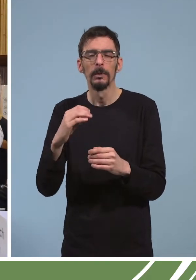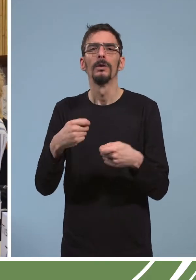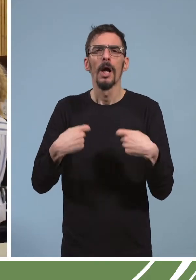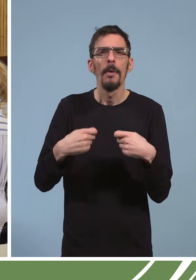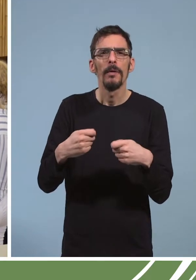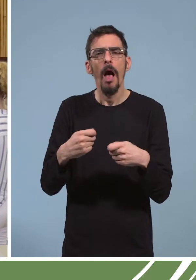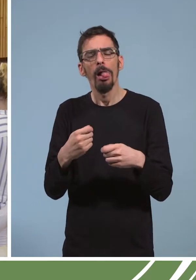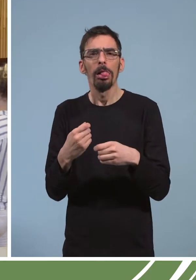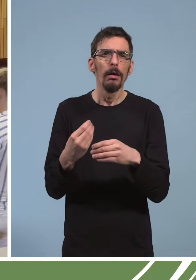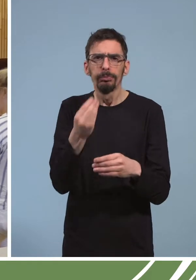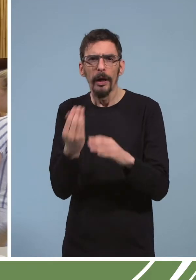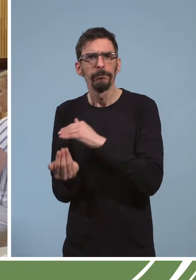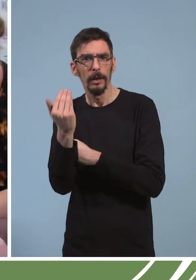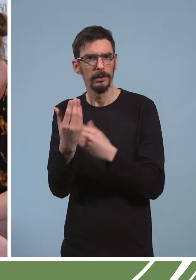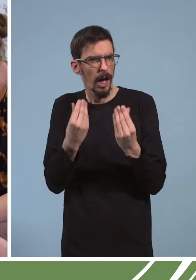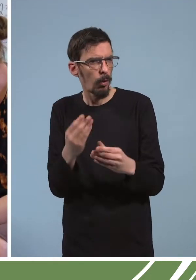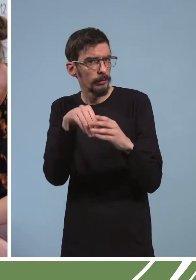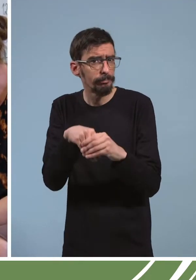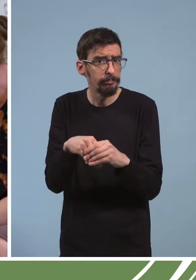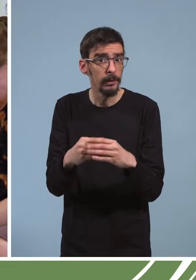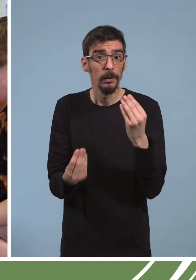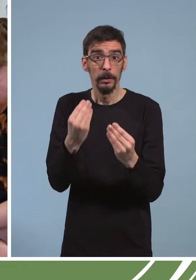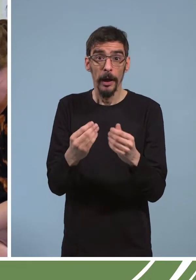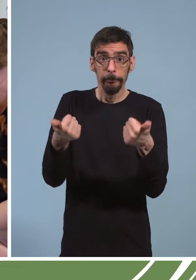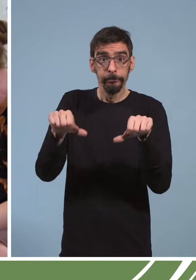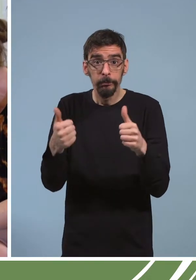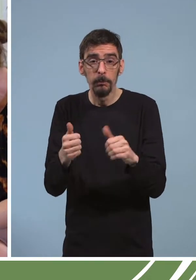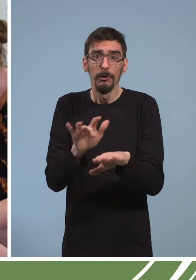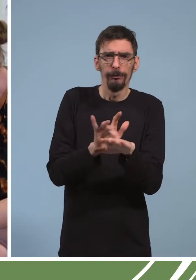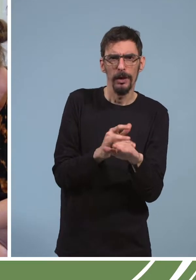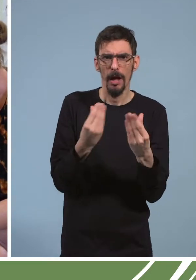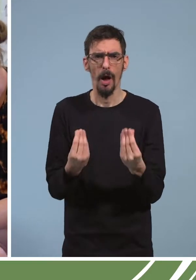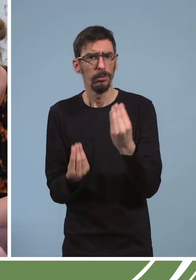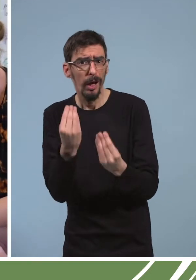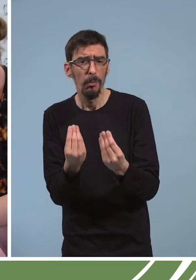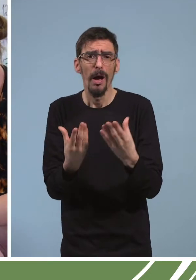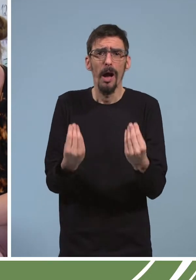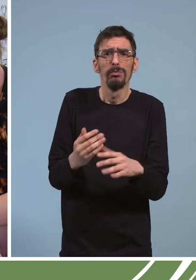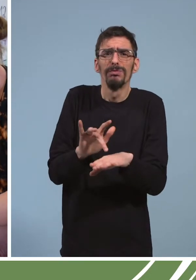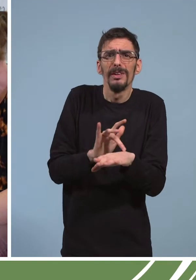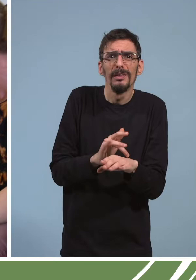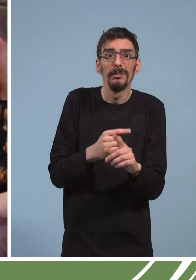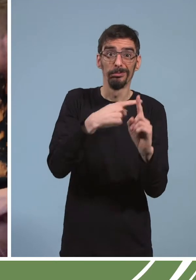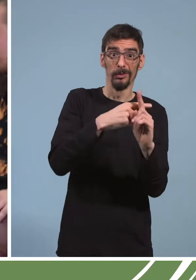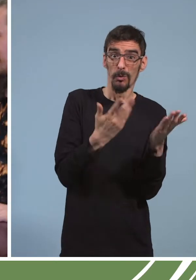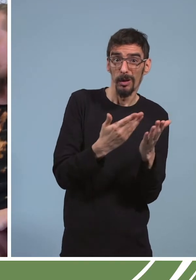mit Hilfe der folgenden Fragen: Wie war das Frühstück für dich? Wie hast du dich gefühlt? Was ist gut gelaufen? Was war schwierig und warum?